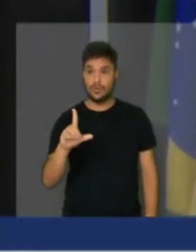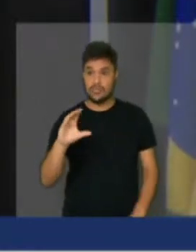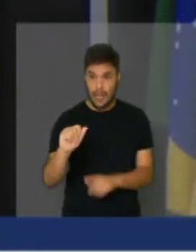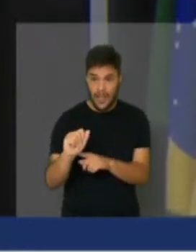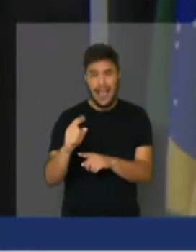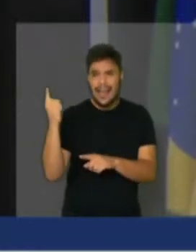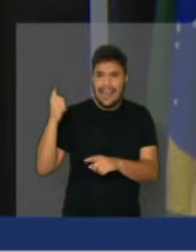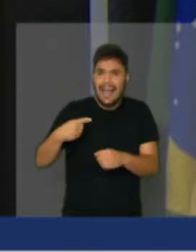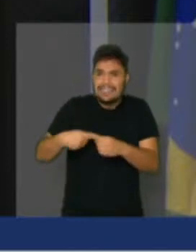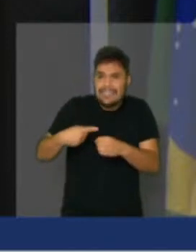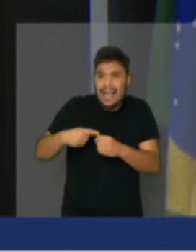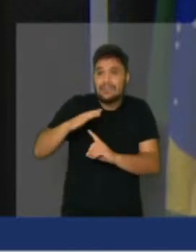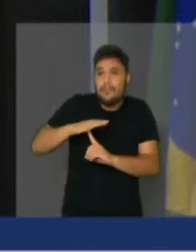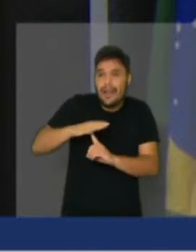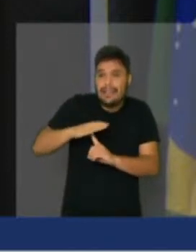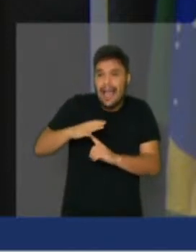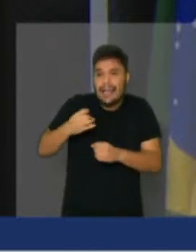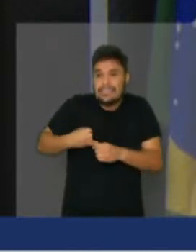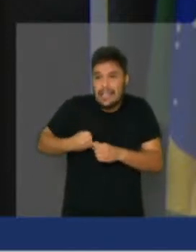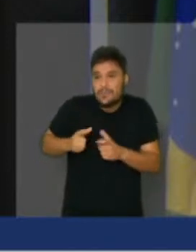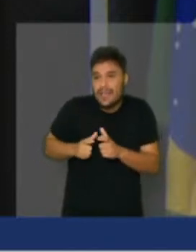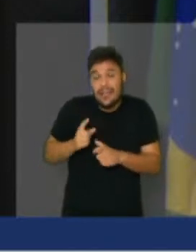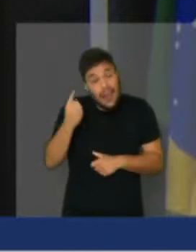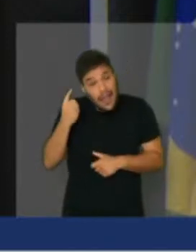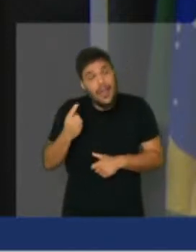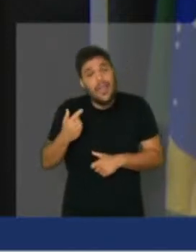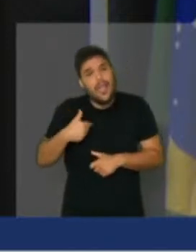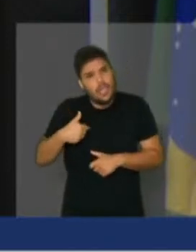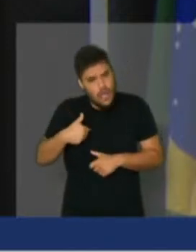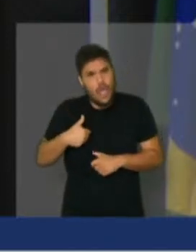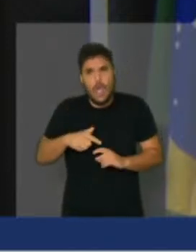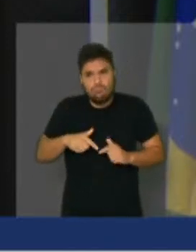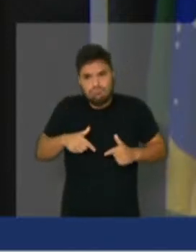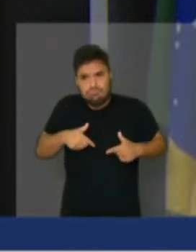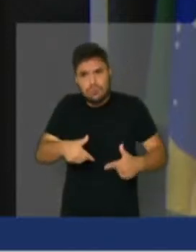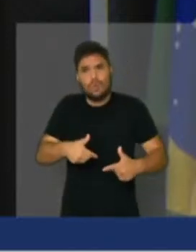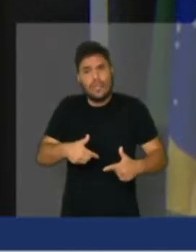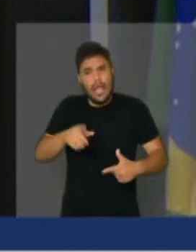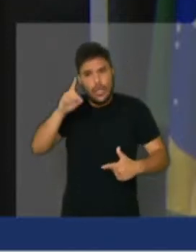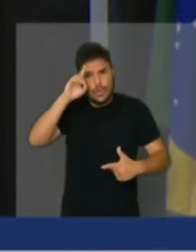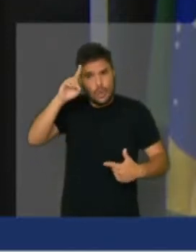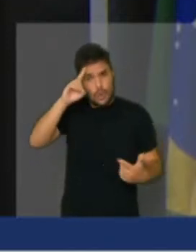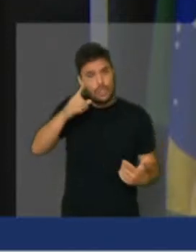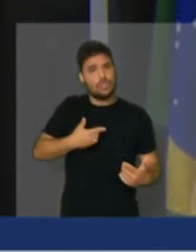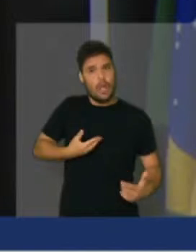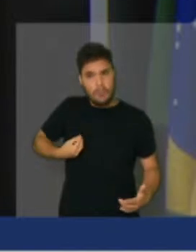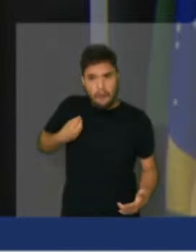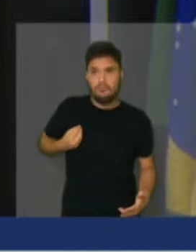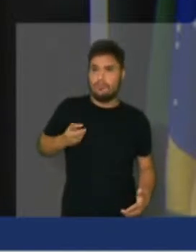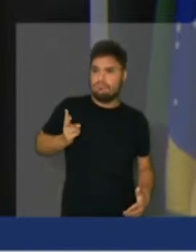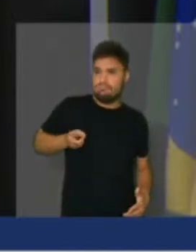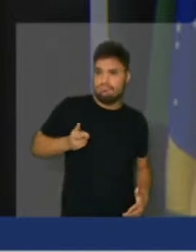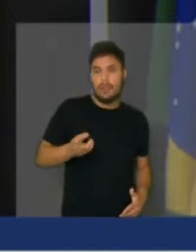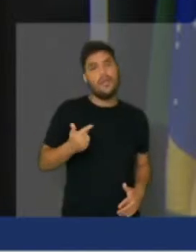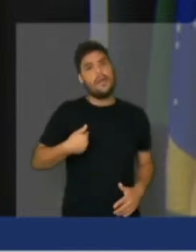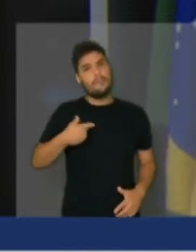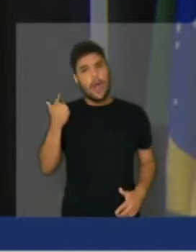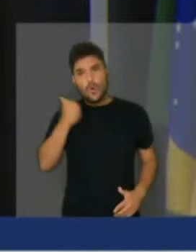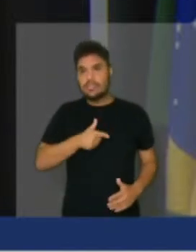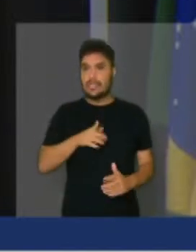E EU TIVE QUE MATAR UM LEÃO POR DIA PARA SOBREVIVER, PARA CHEGAR ATÉ AQUI. PARA FAZER A CARREIRA QUE EU FIZ COMO JORNALISTA, A MINHA CARREIRA NÃO É POLÍTICA. É COMO